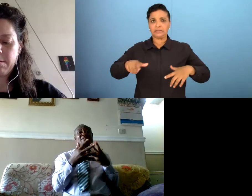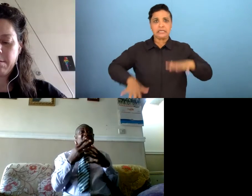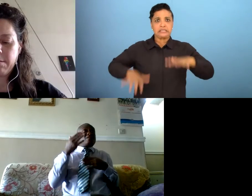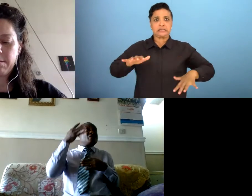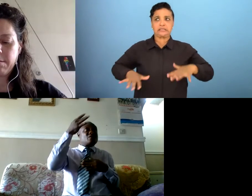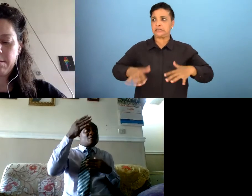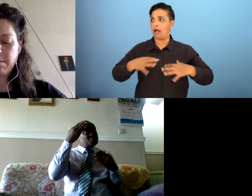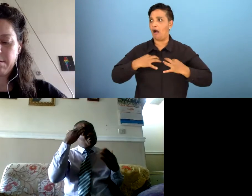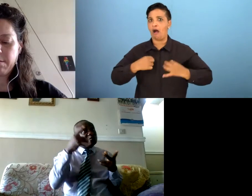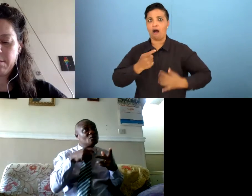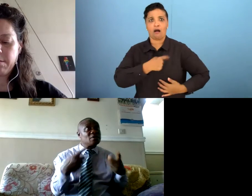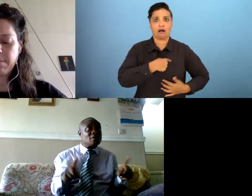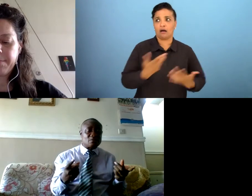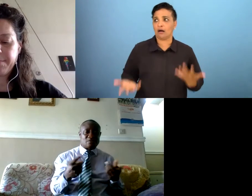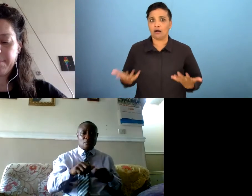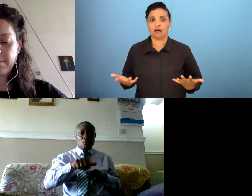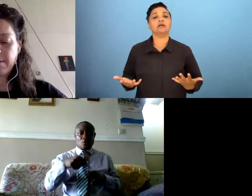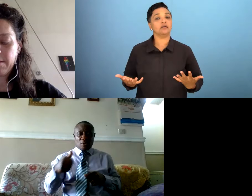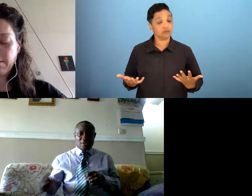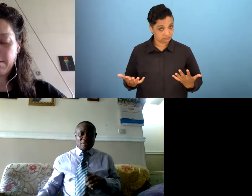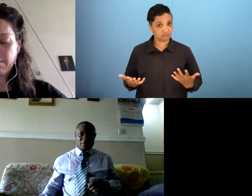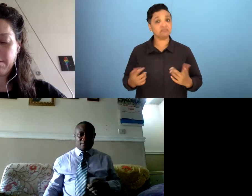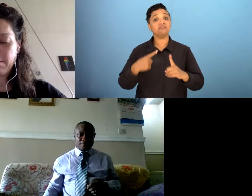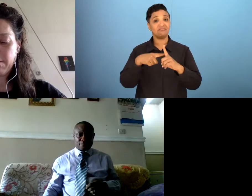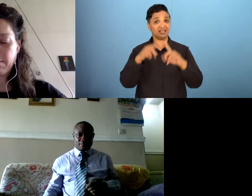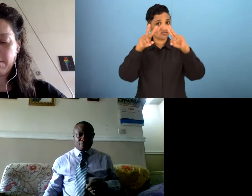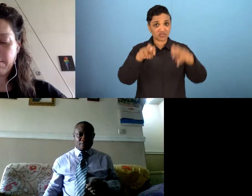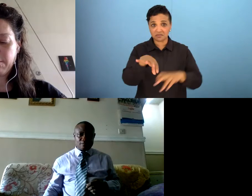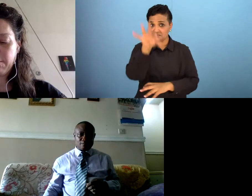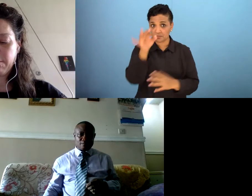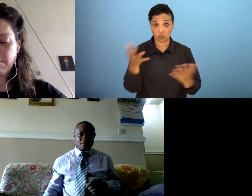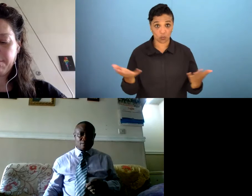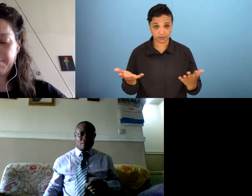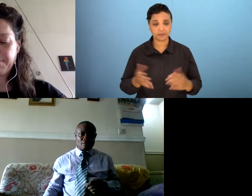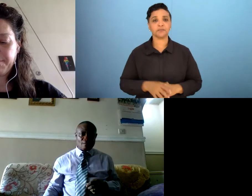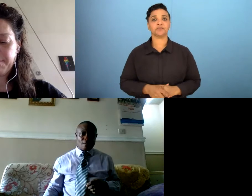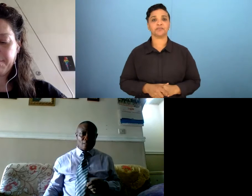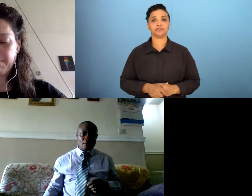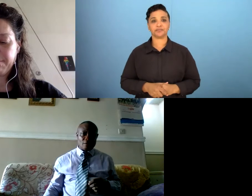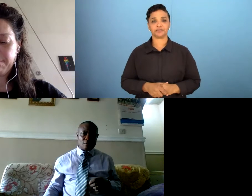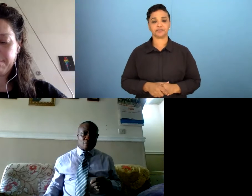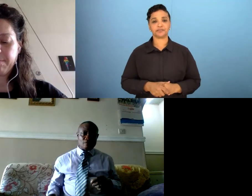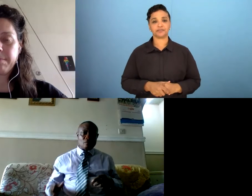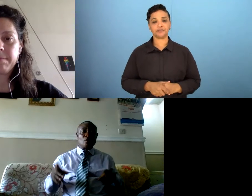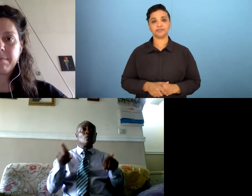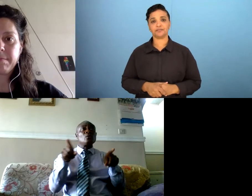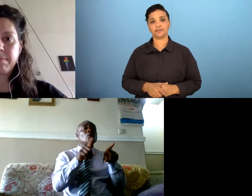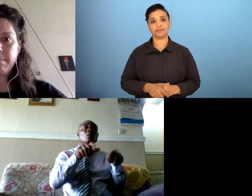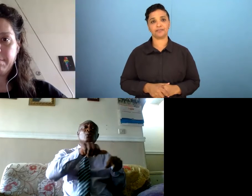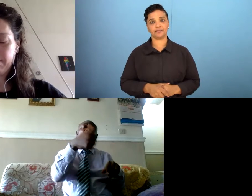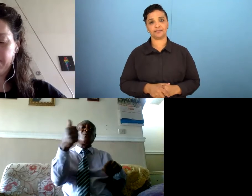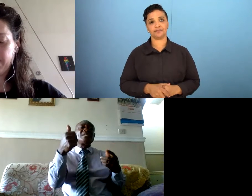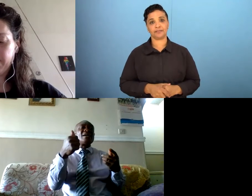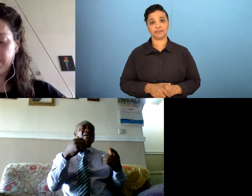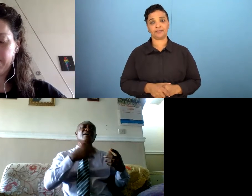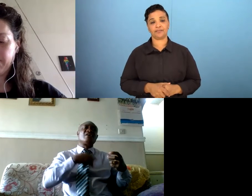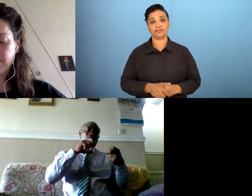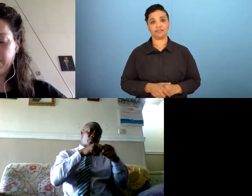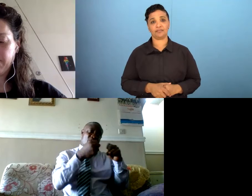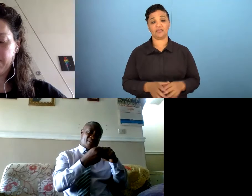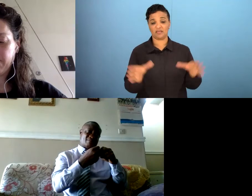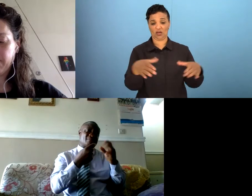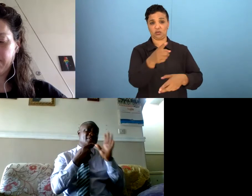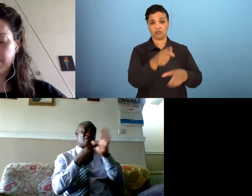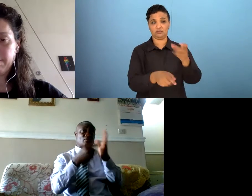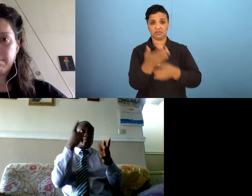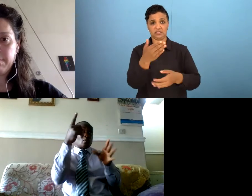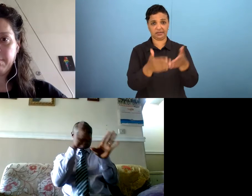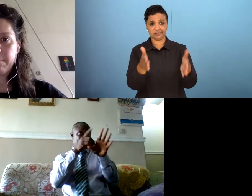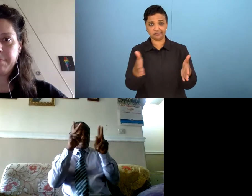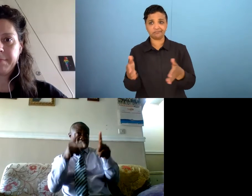Se volvió hipervigilante, aprensivo y ansioso.